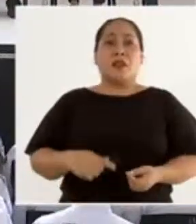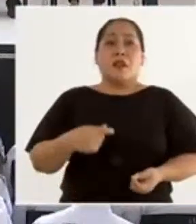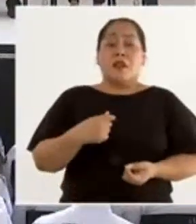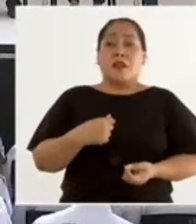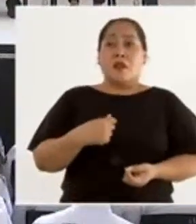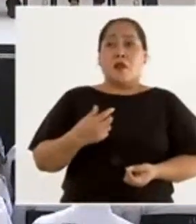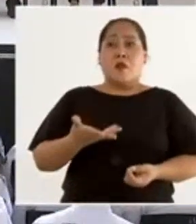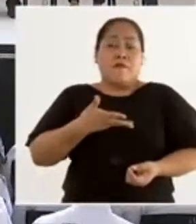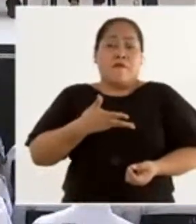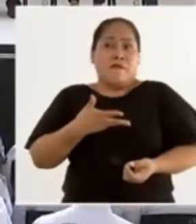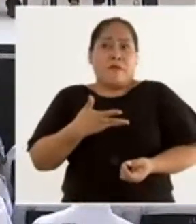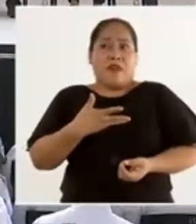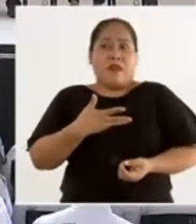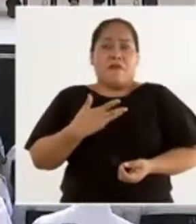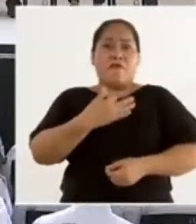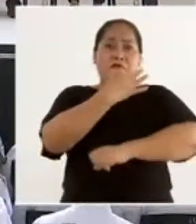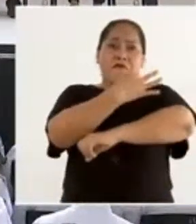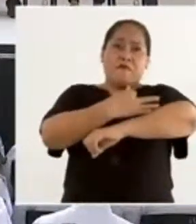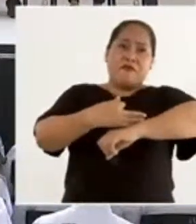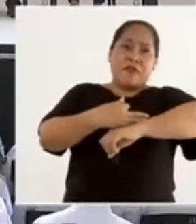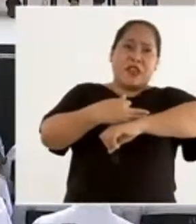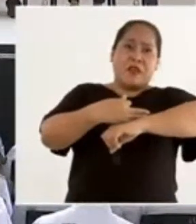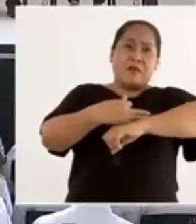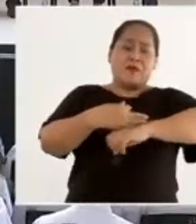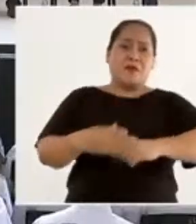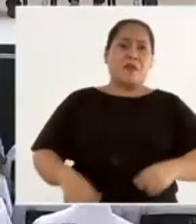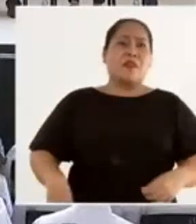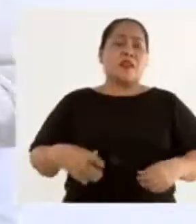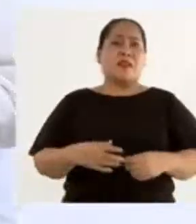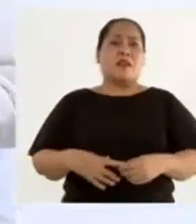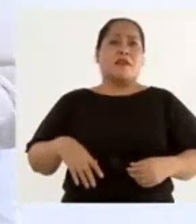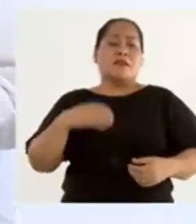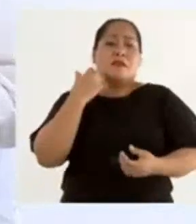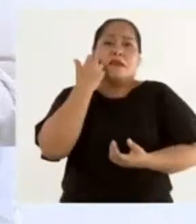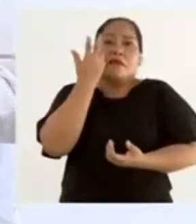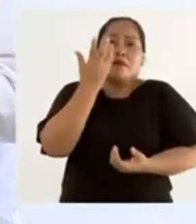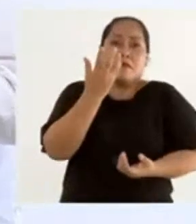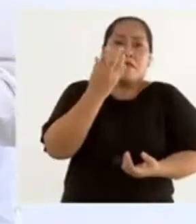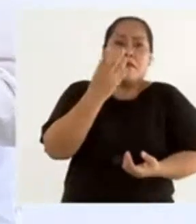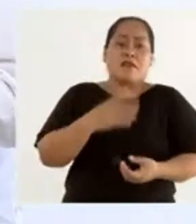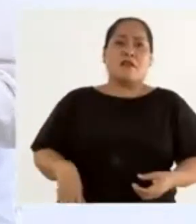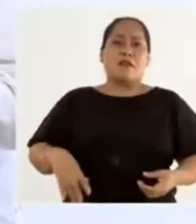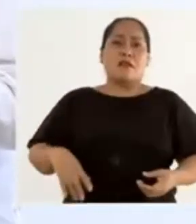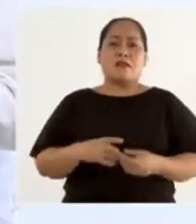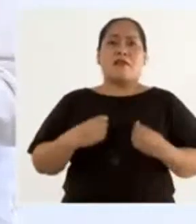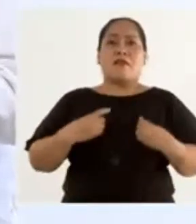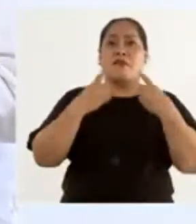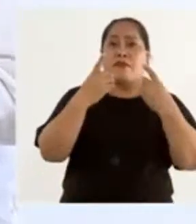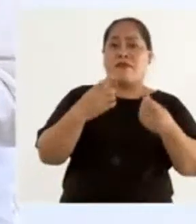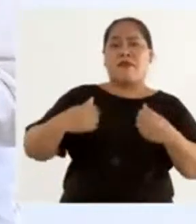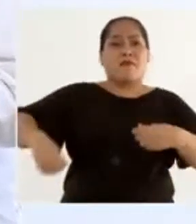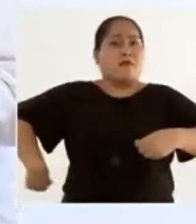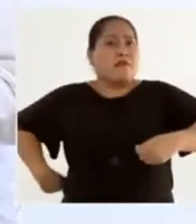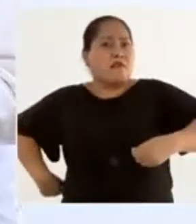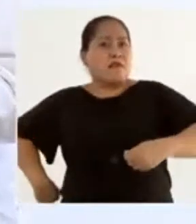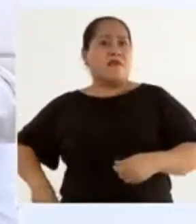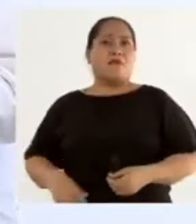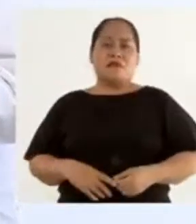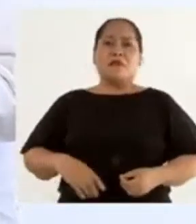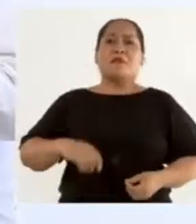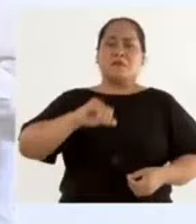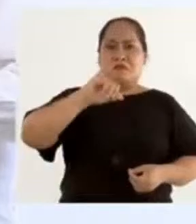lo puedo donar para otro y compartir el trasplante en cadena. Otra de las medidas es que tenemos una